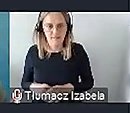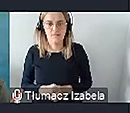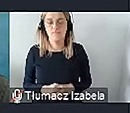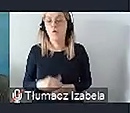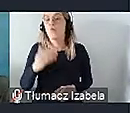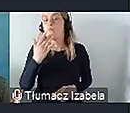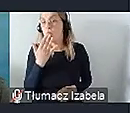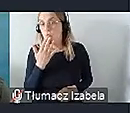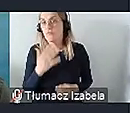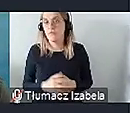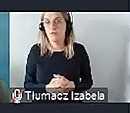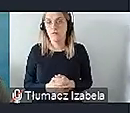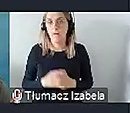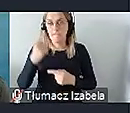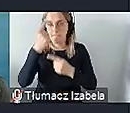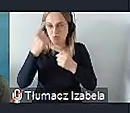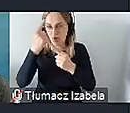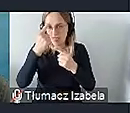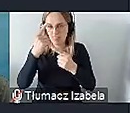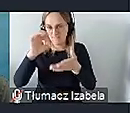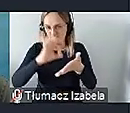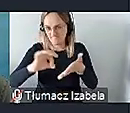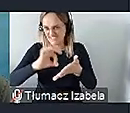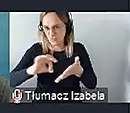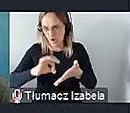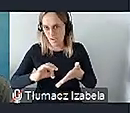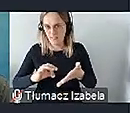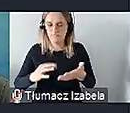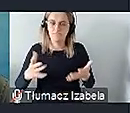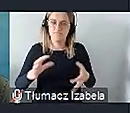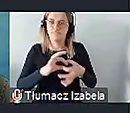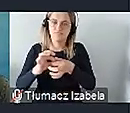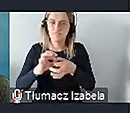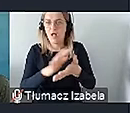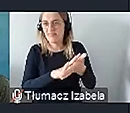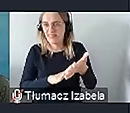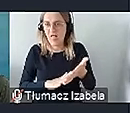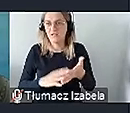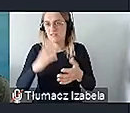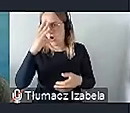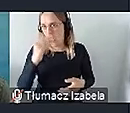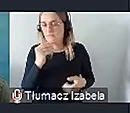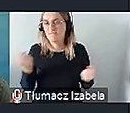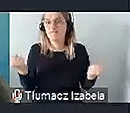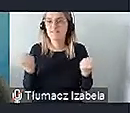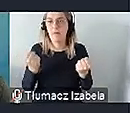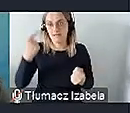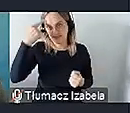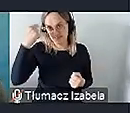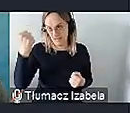że myślenie wizualne albo połączenie tekstu i obrazu wzmacnia naszą pamięć.